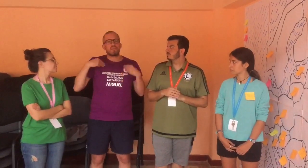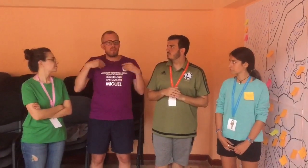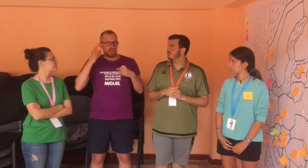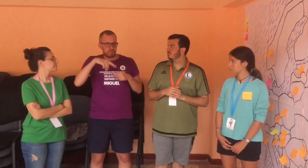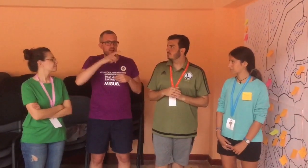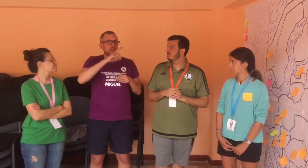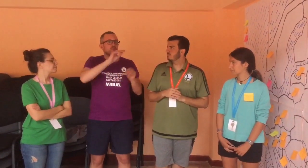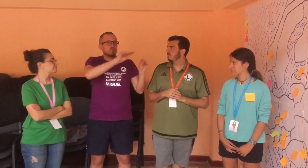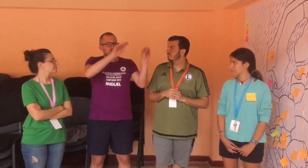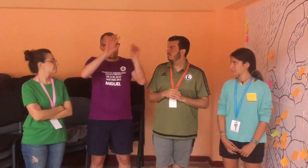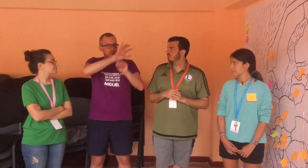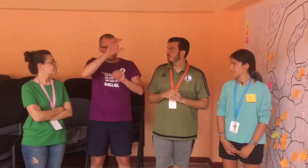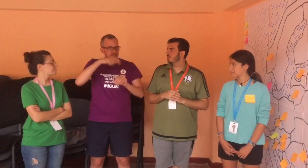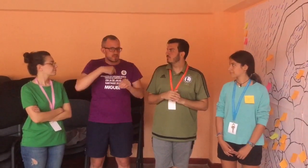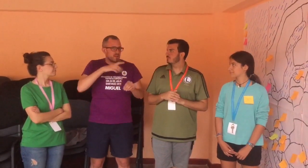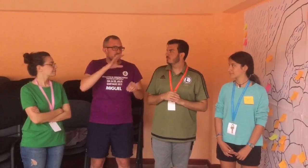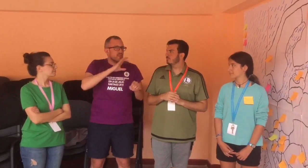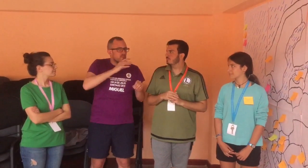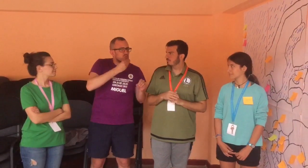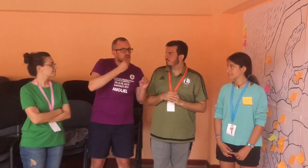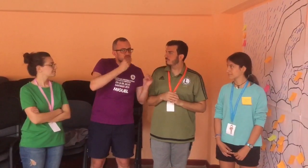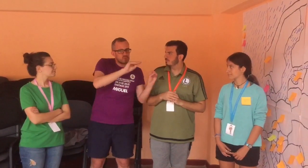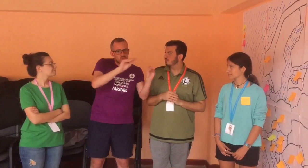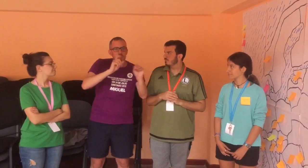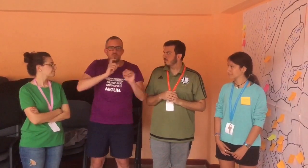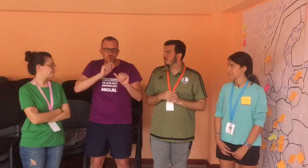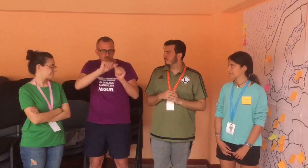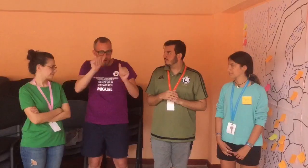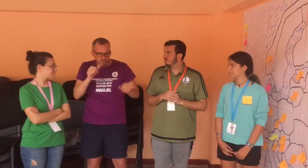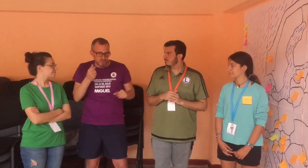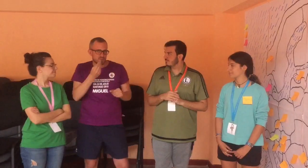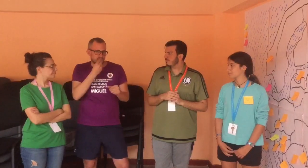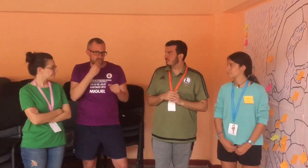Nos ha gustado mucho saborear platos culturales preparados por participantes de otros países.